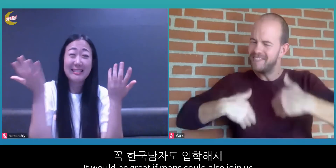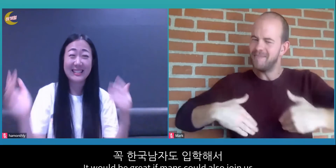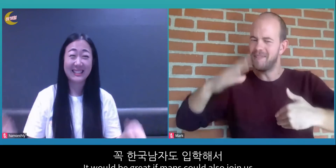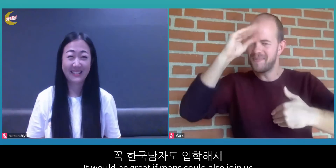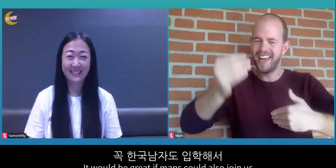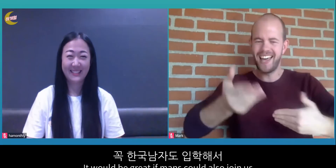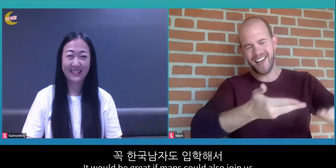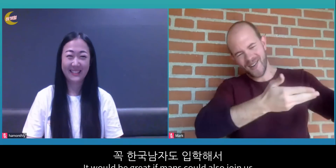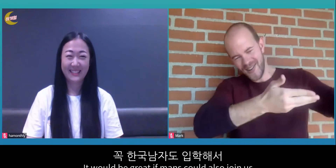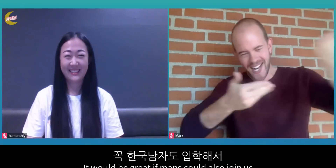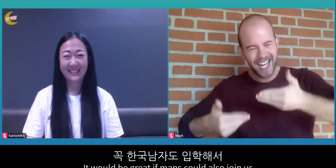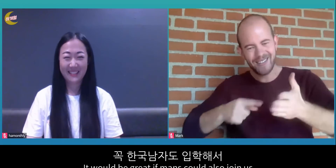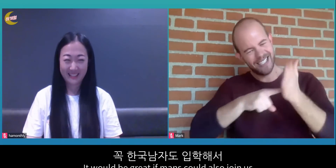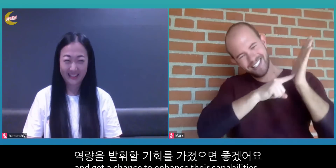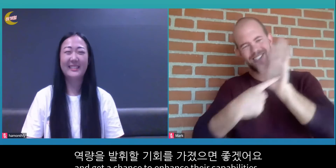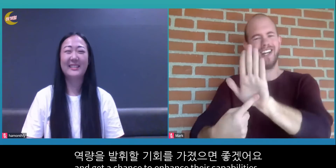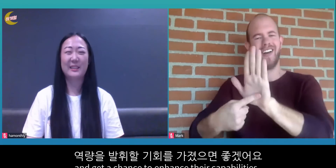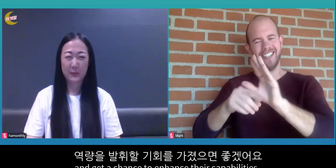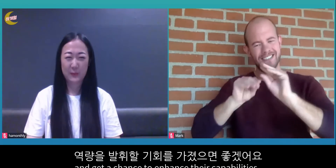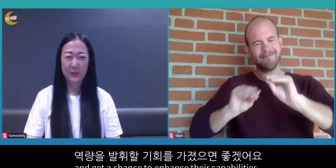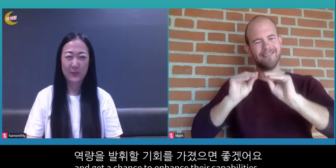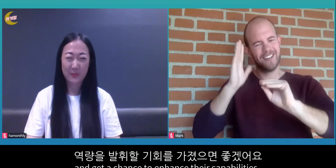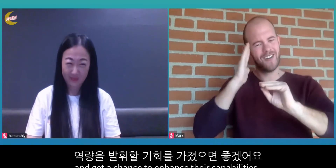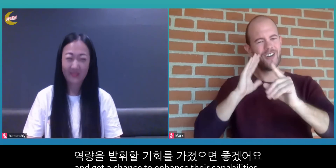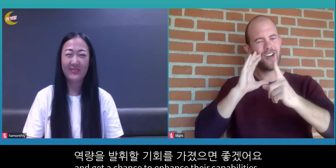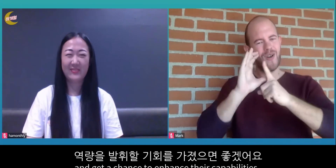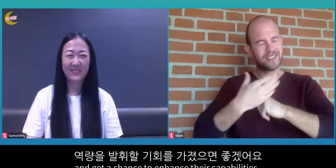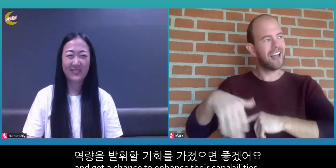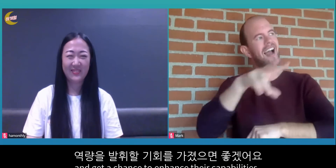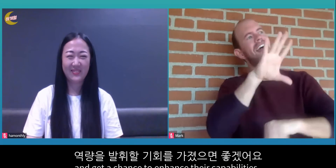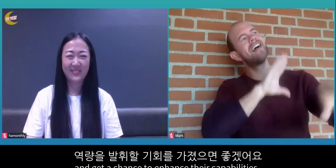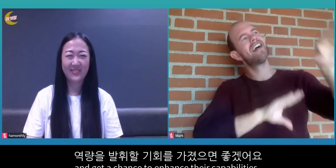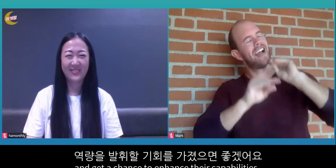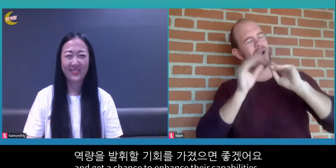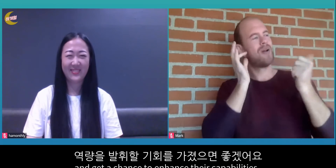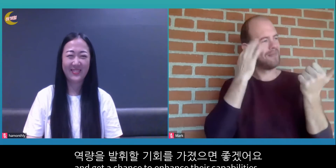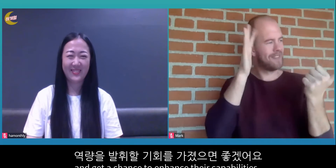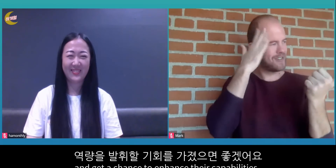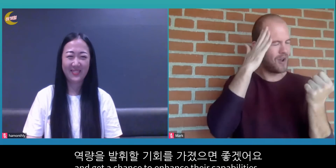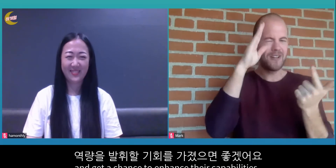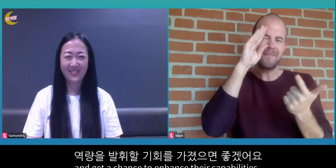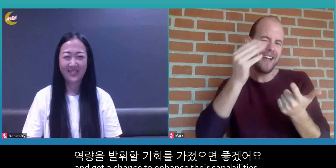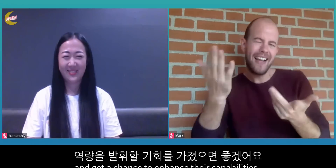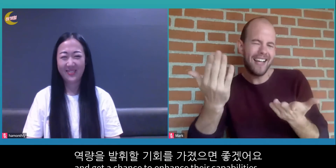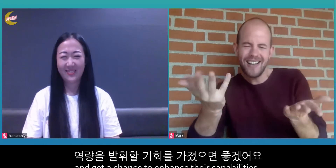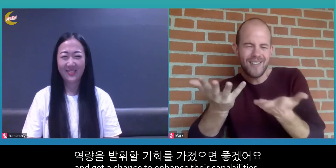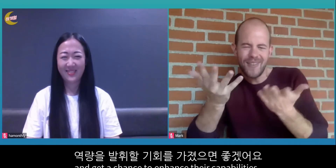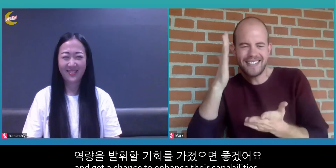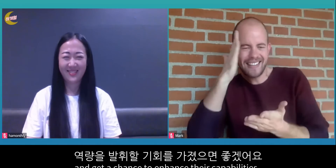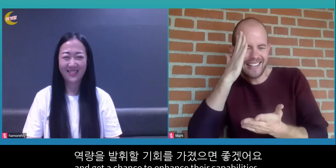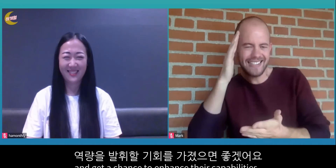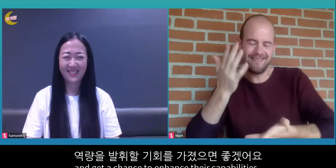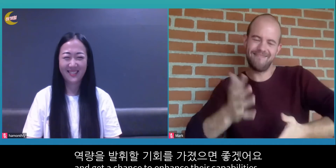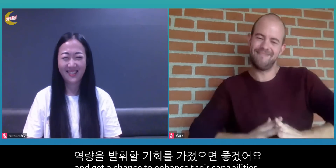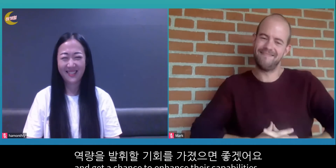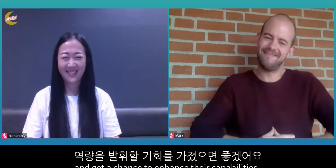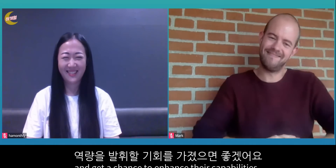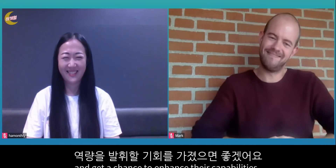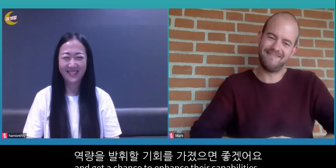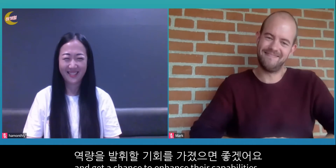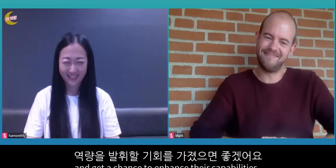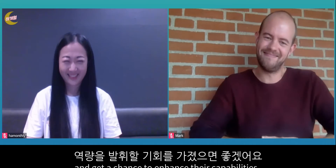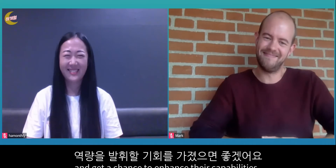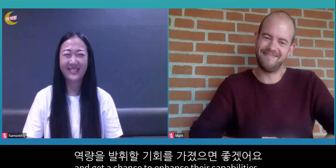男性も私たちに加わって、彼らの能力を高める機会を得ることができれば素晴らしいでしょう。